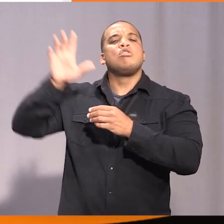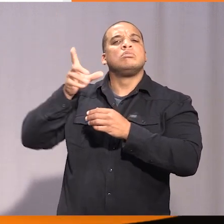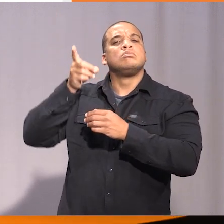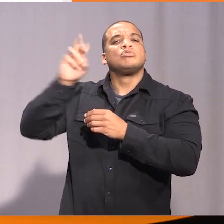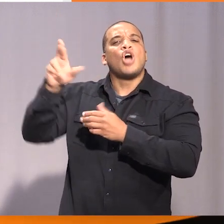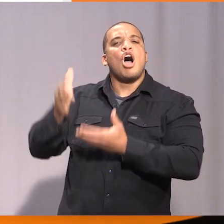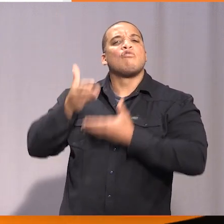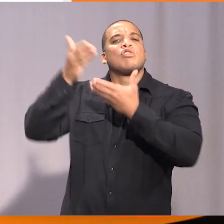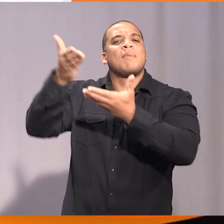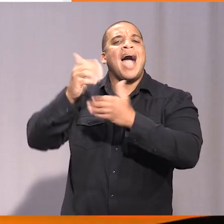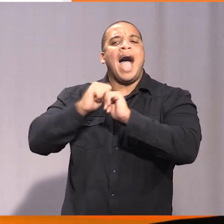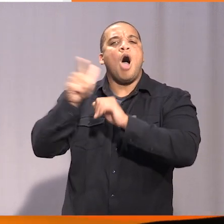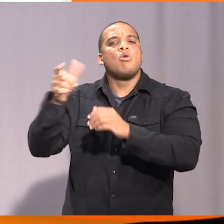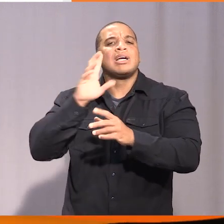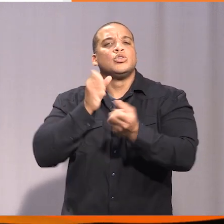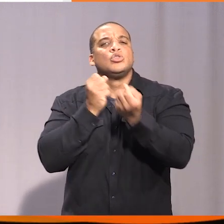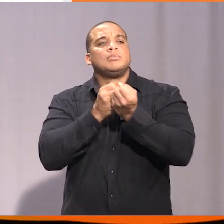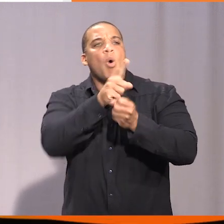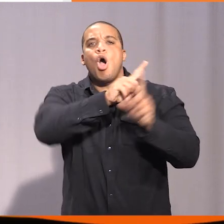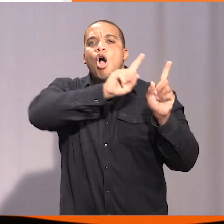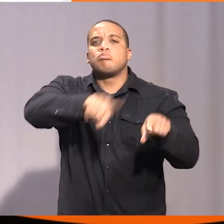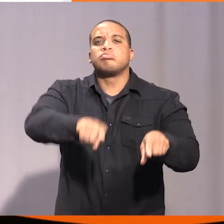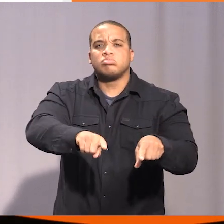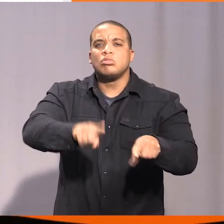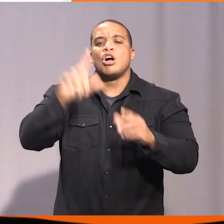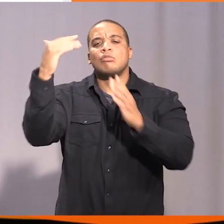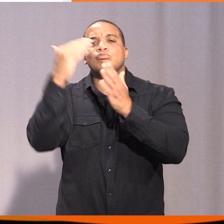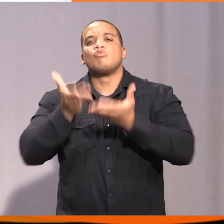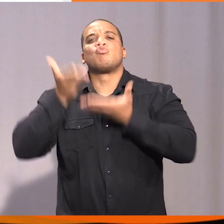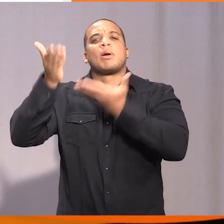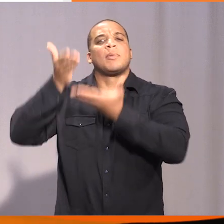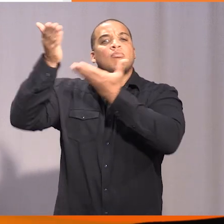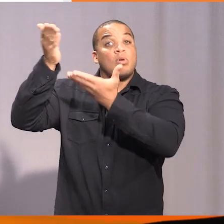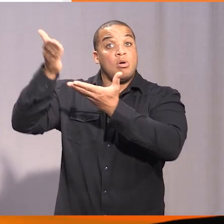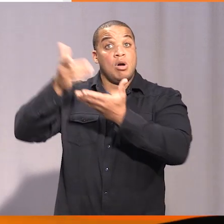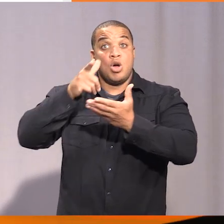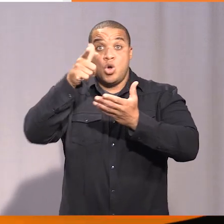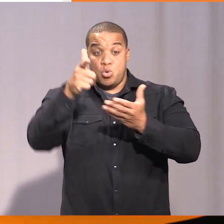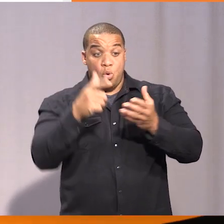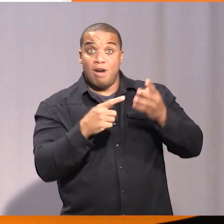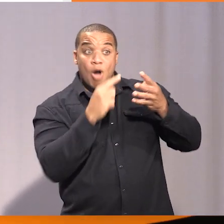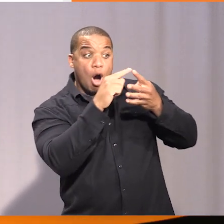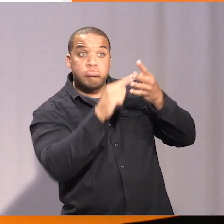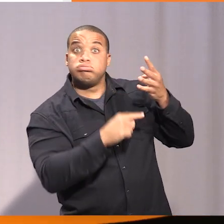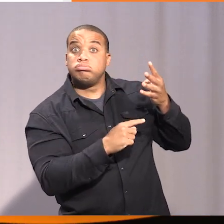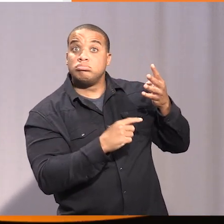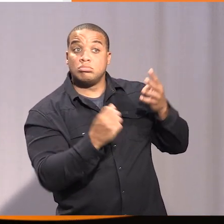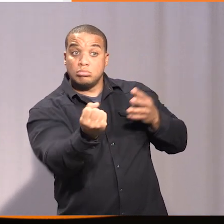cuarto son las adaptaciones qué recomienda el médico y las maneras de brindarle apoyo al estudiante.